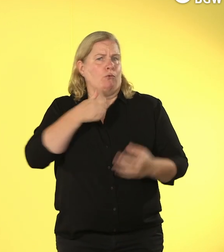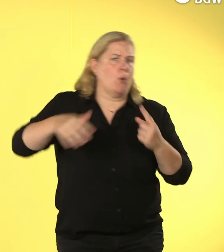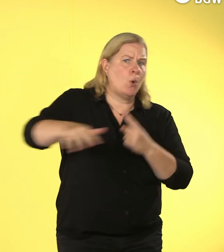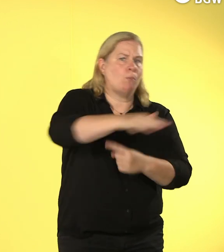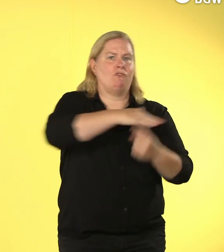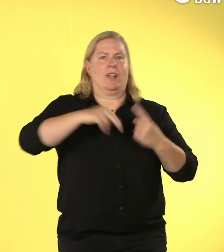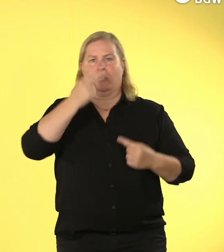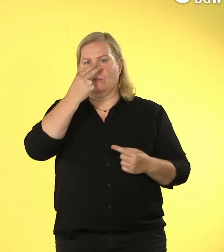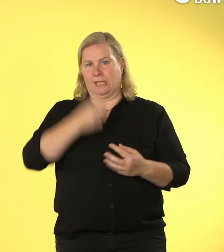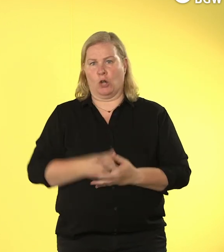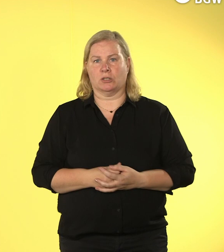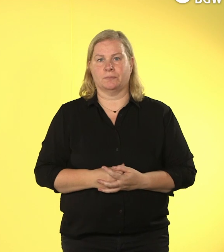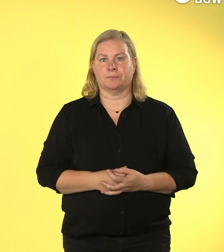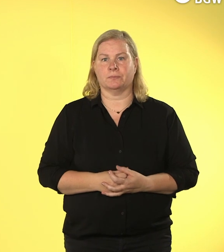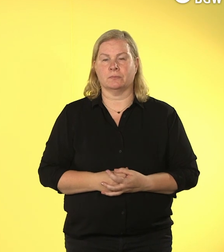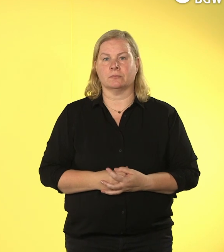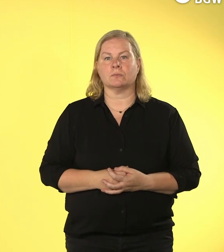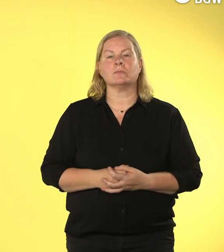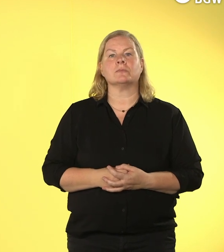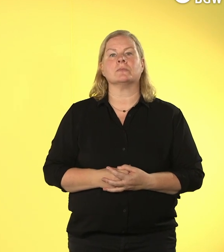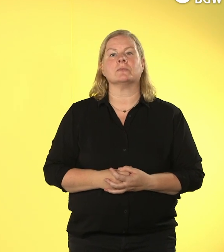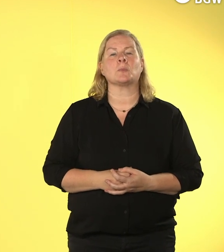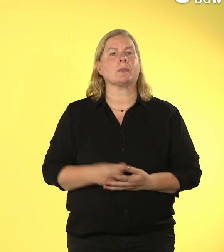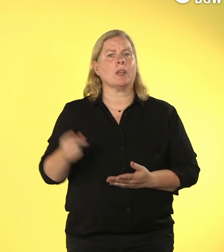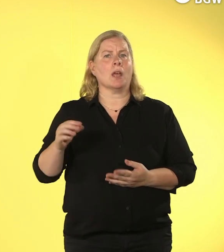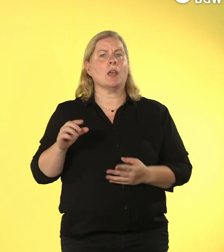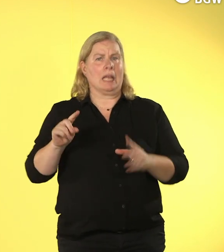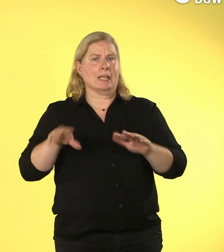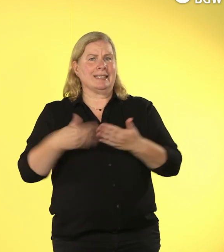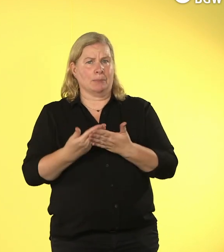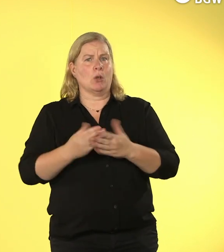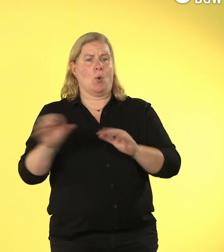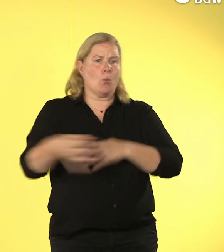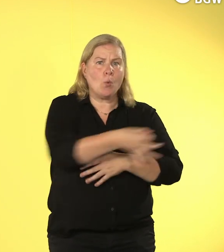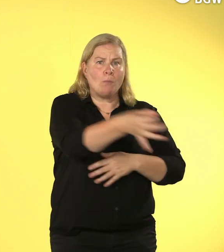Martina, du hast dazu eine TED-Umfrage vorbereitet.